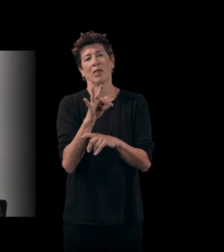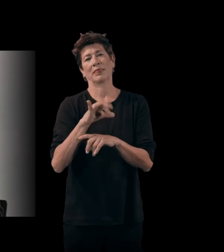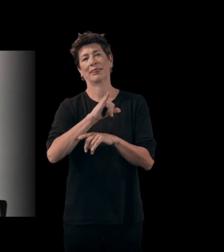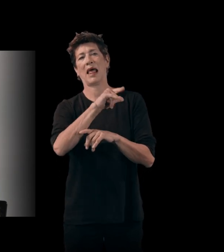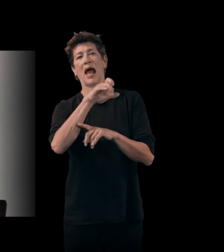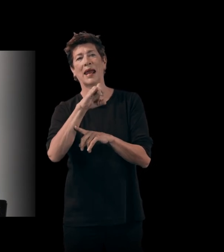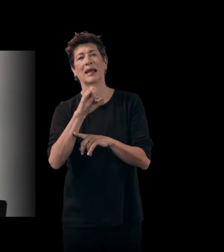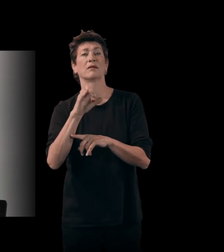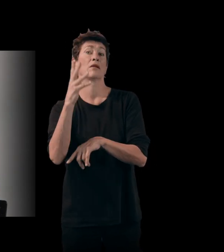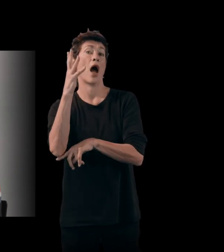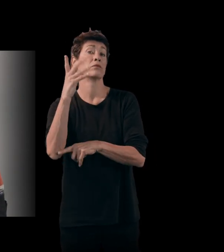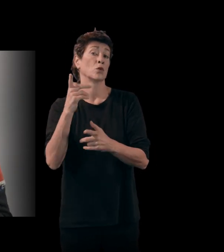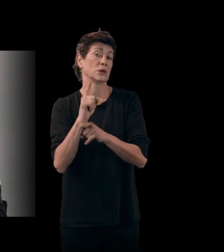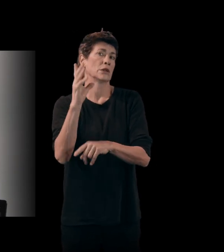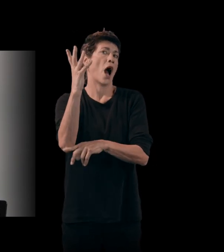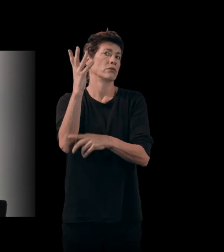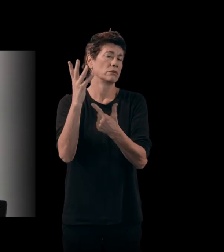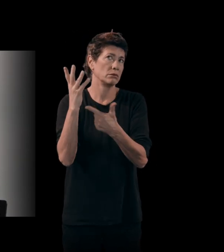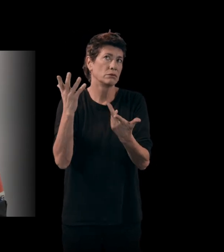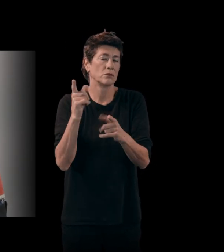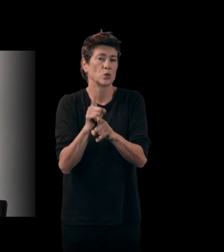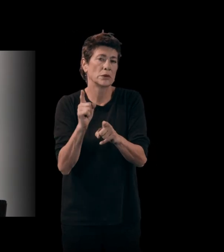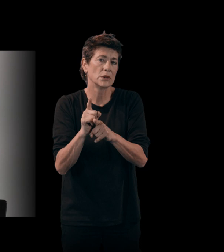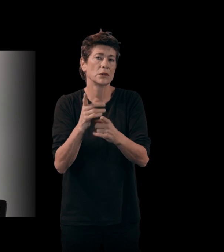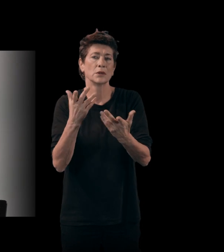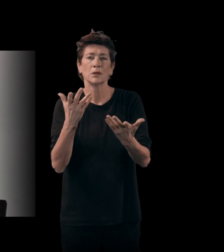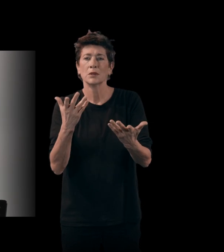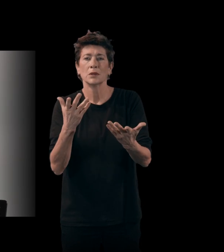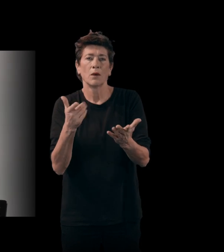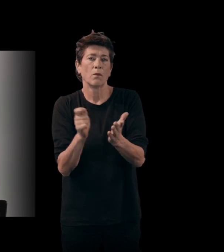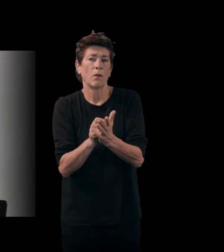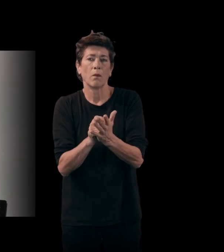Pour terminer avec les arbres, c’est aussi une rencontre avec le vert,